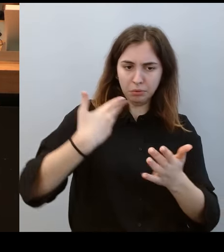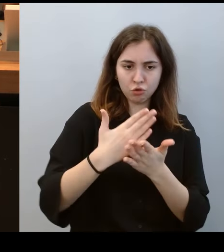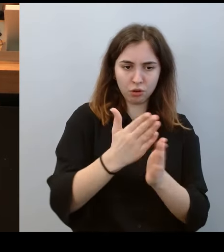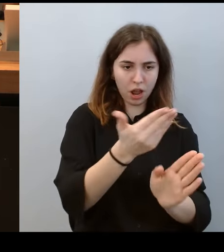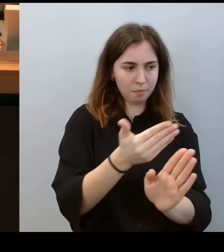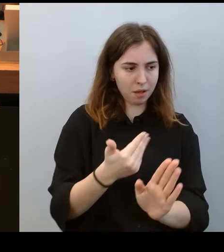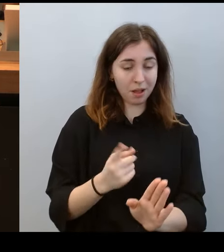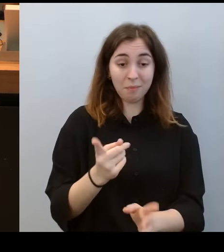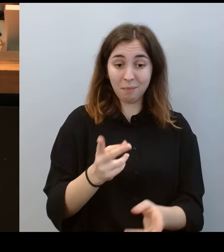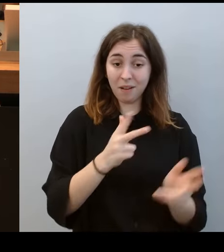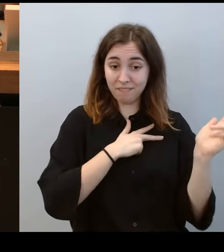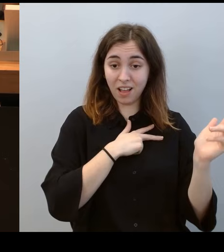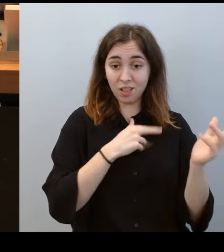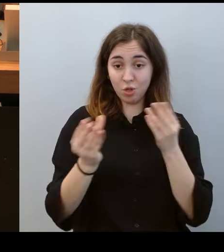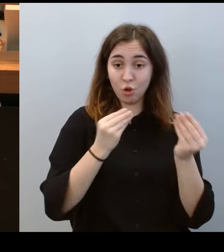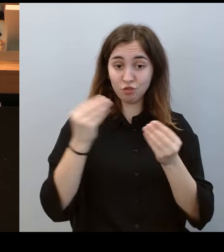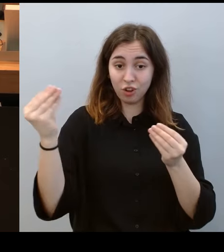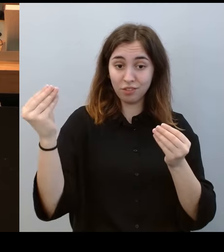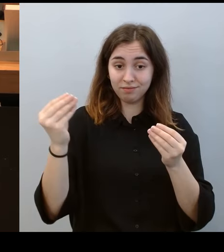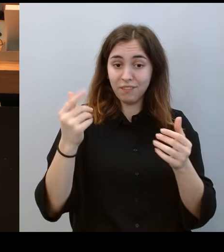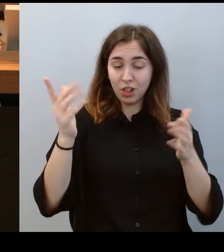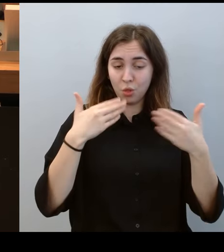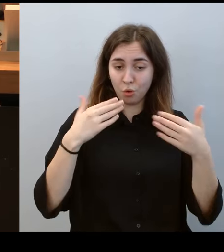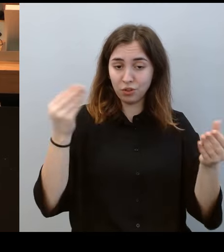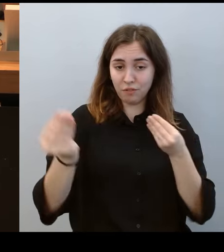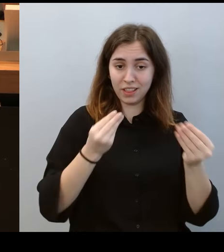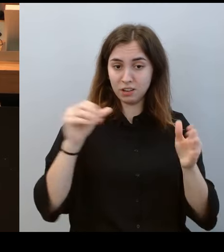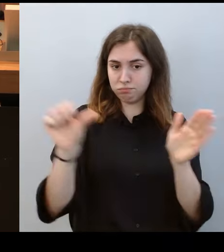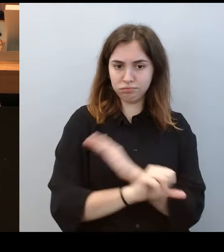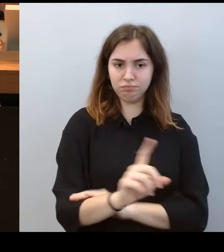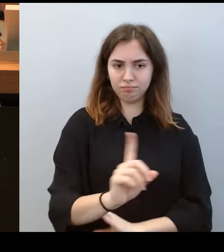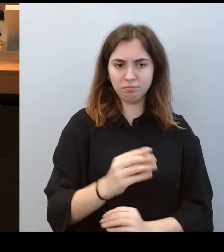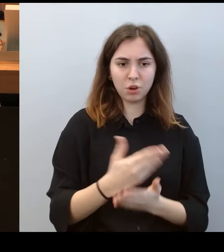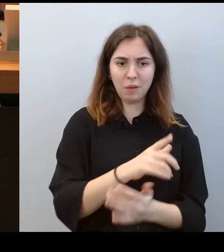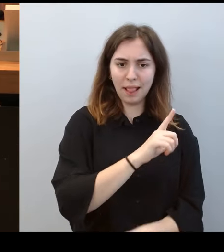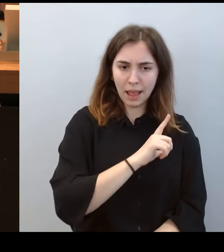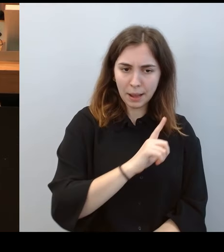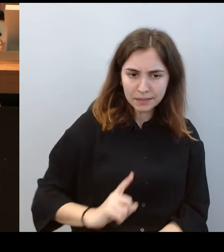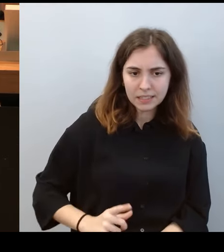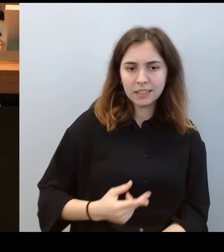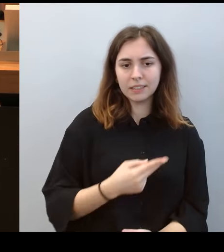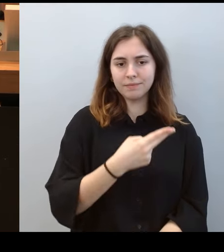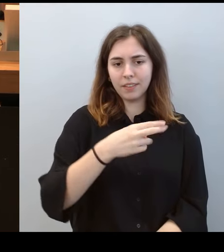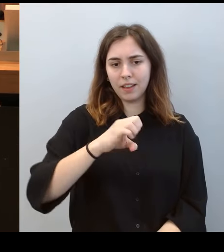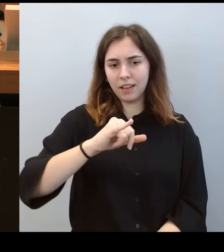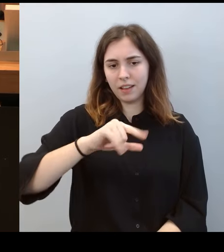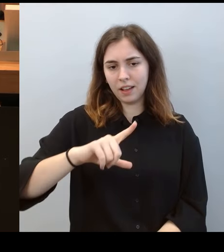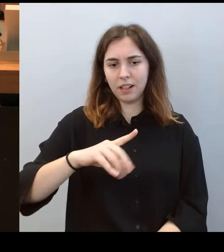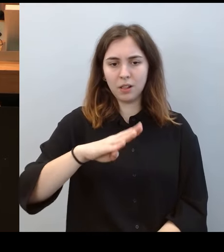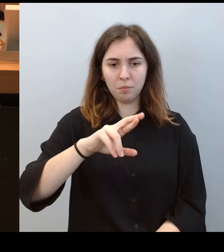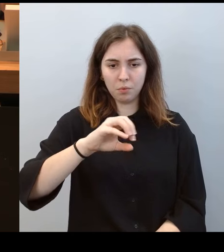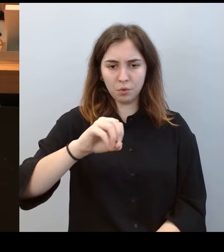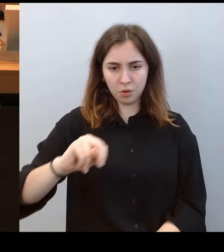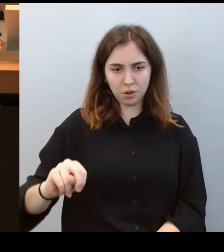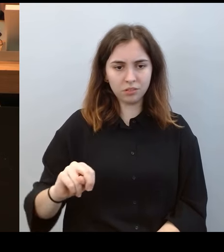Andere Städte wie Leipzig, Heilbronn haben es vorgemacht und Hannover schafft jetzt unter grüner Führung übrigens die Umweltzone ab.